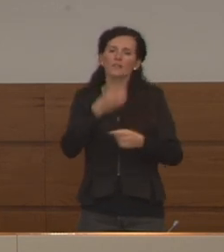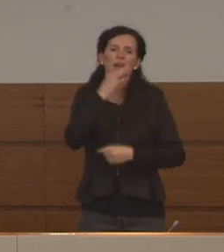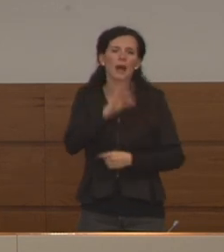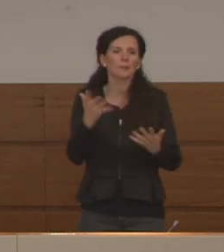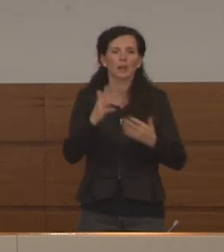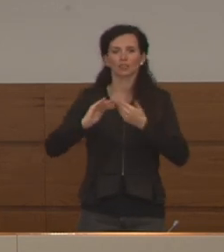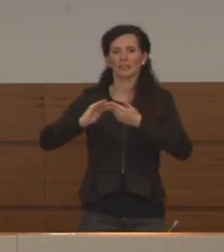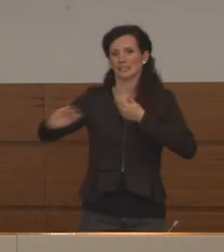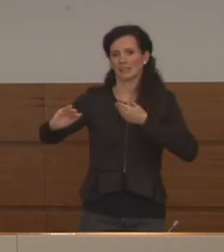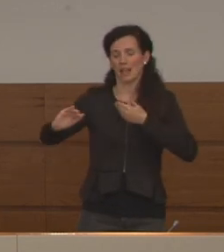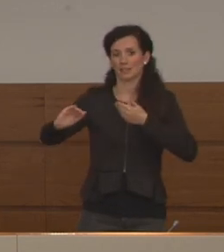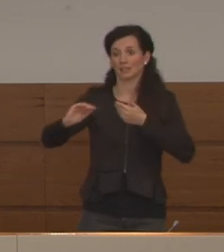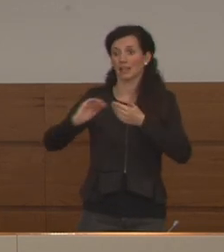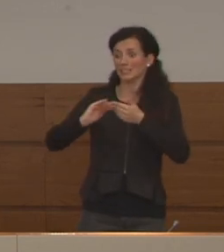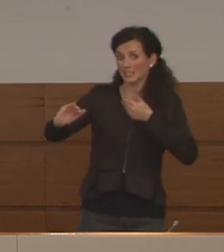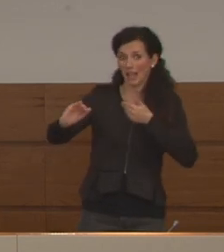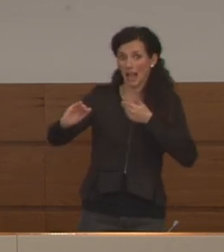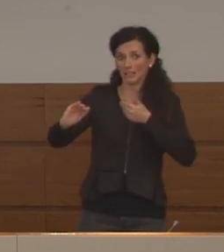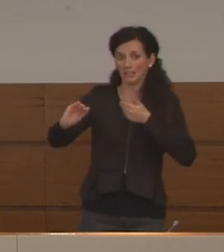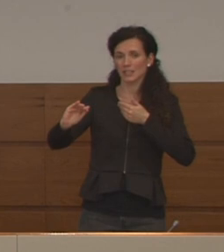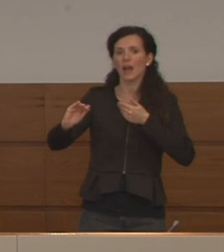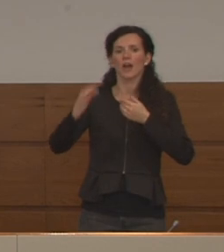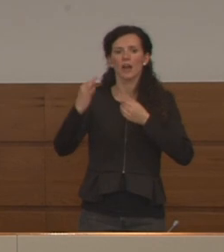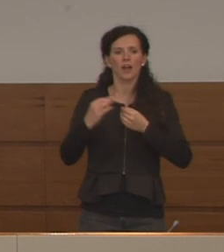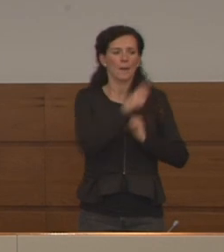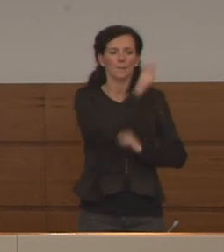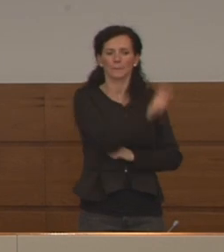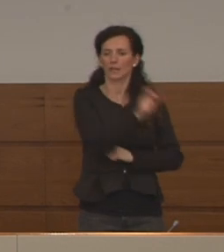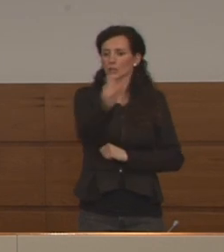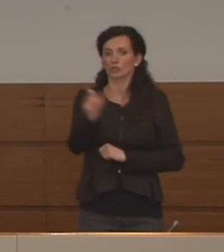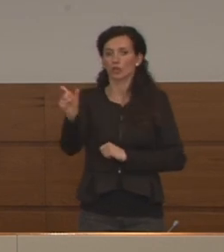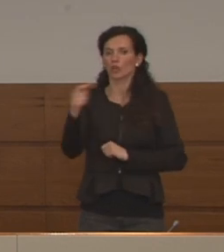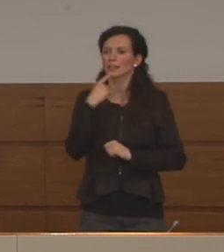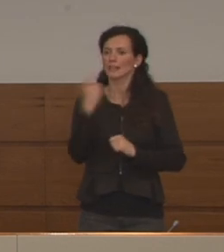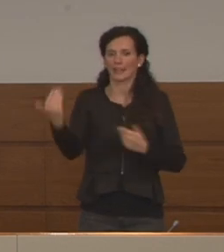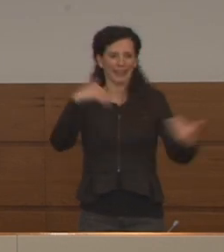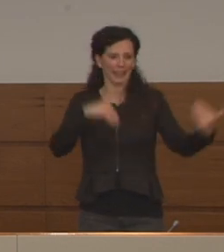di garantire uno spazio fisico intorno a ciascun individuo che entra sufficiente